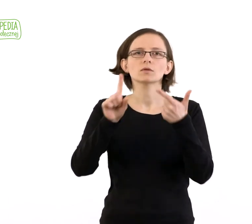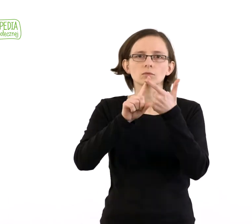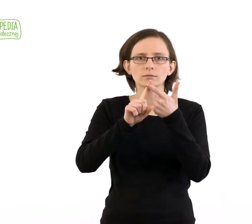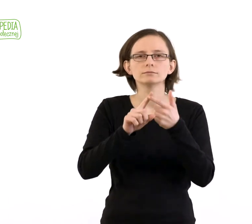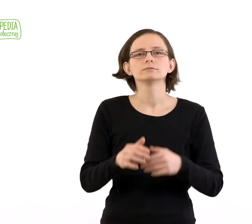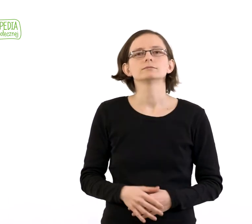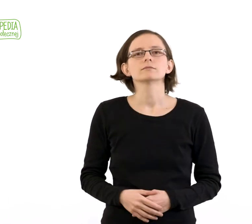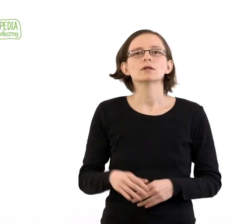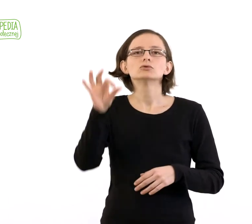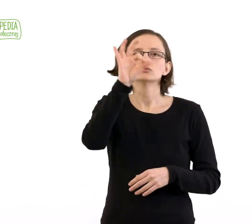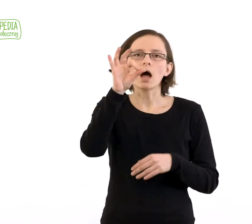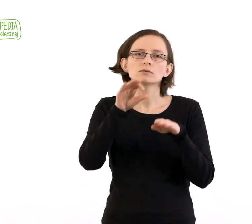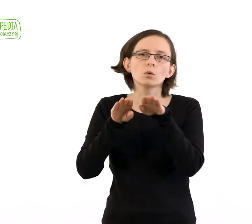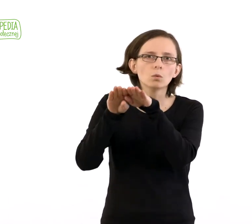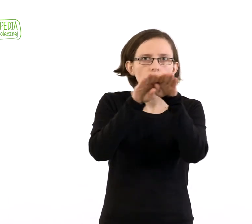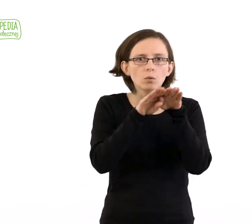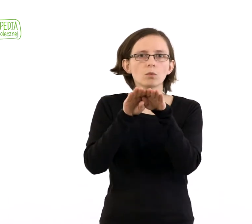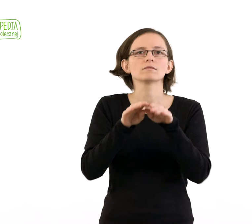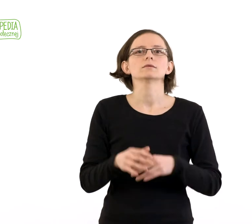2. Równość szans